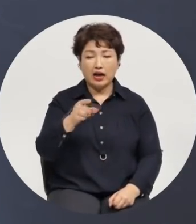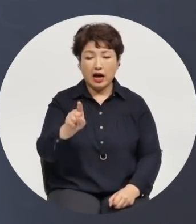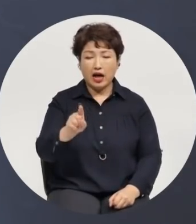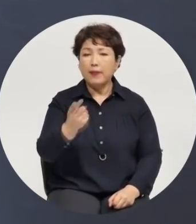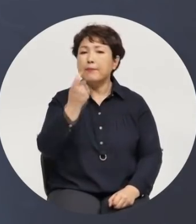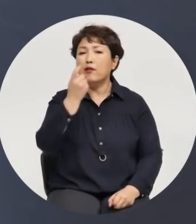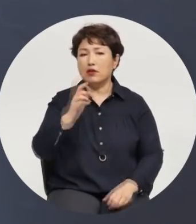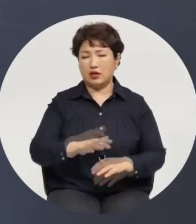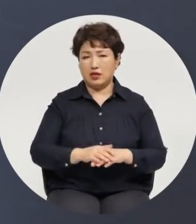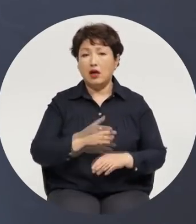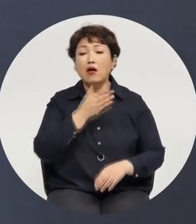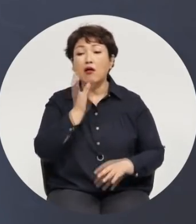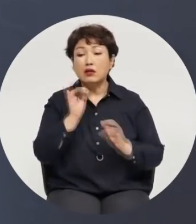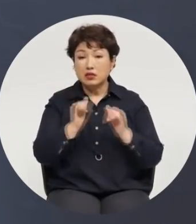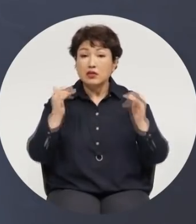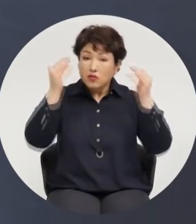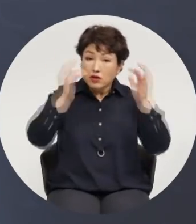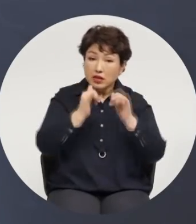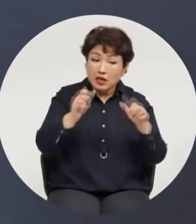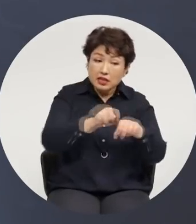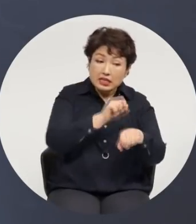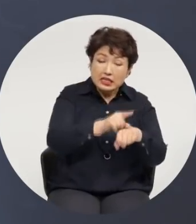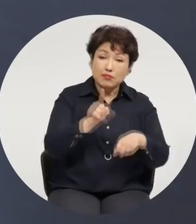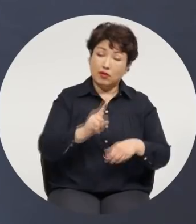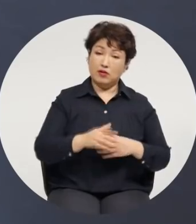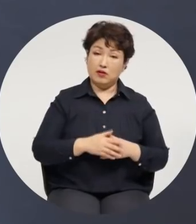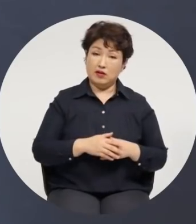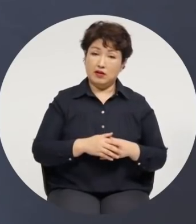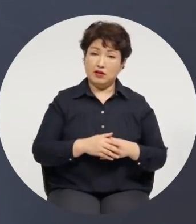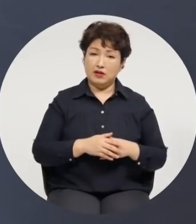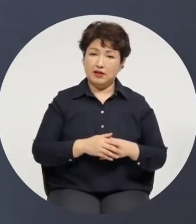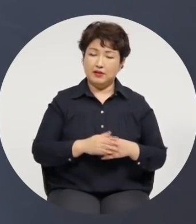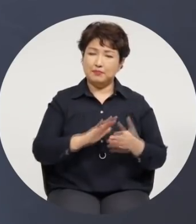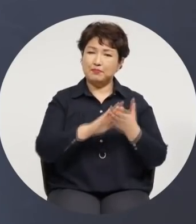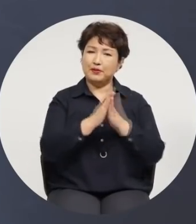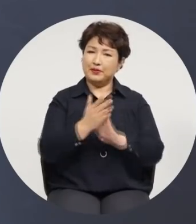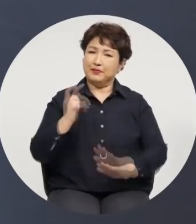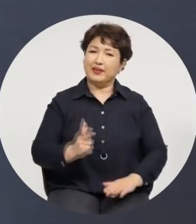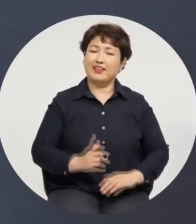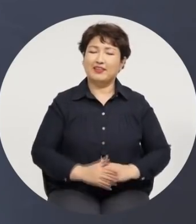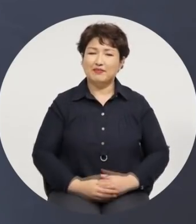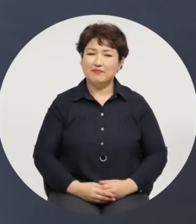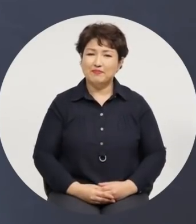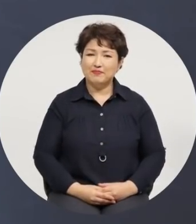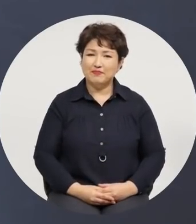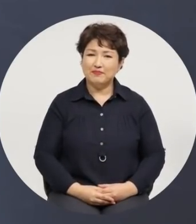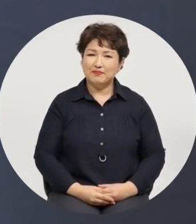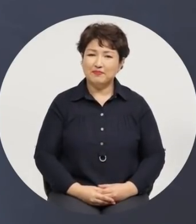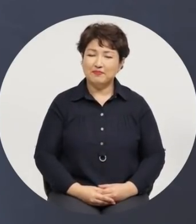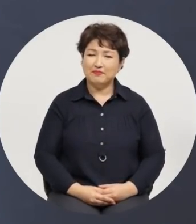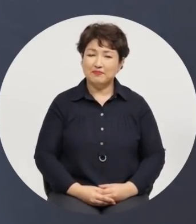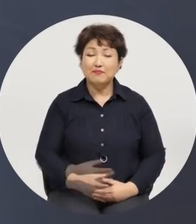(스님) 어른, 노인의 특징은 뭘까요? '안 변하기'